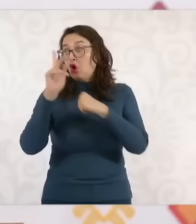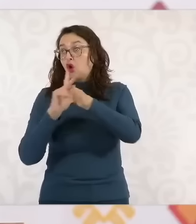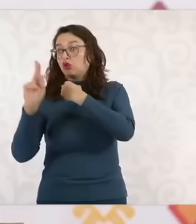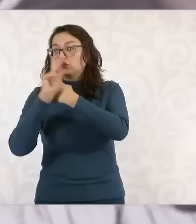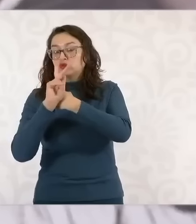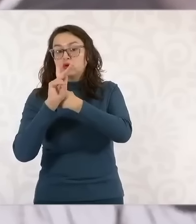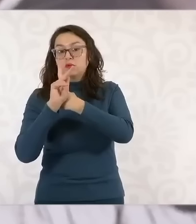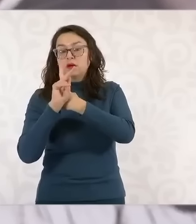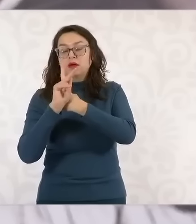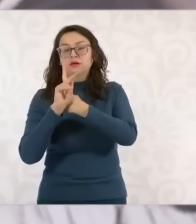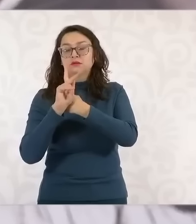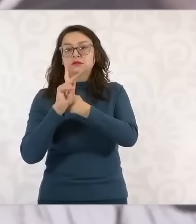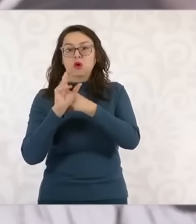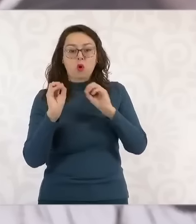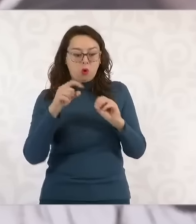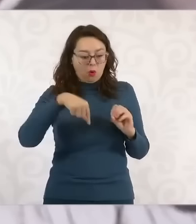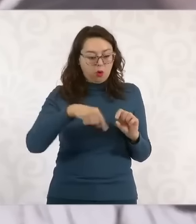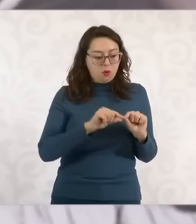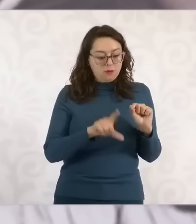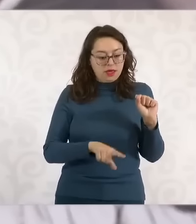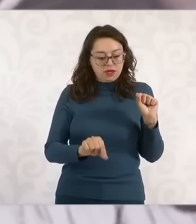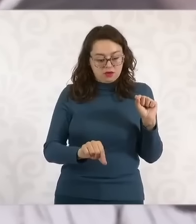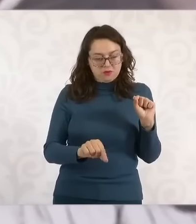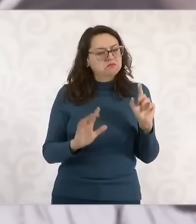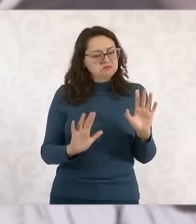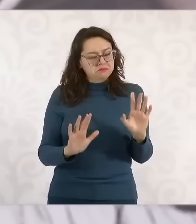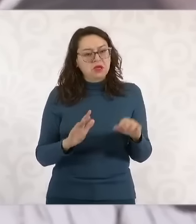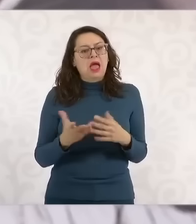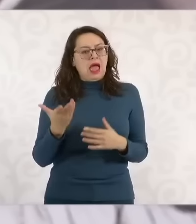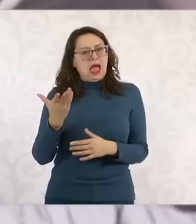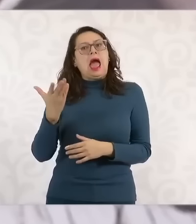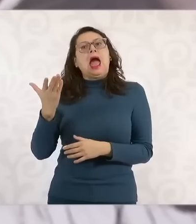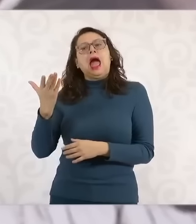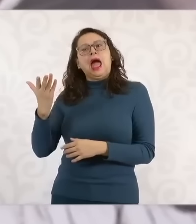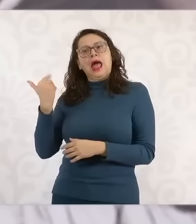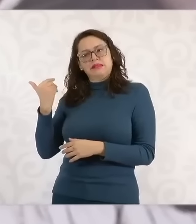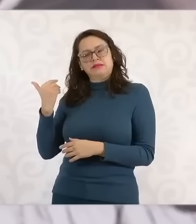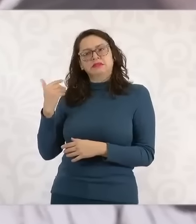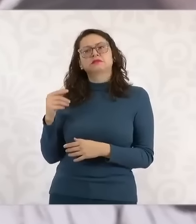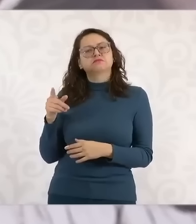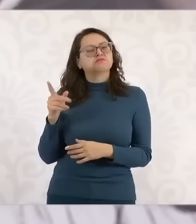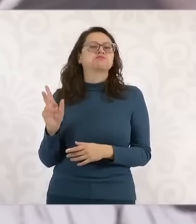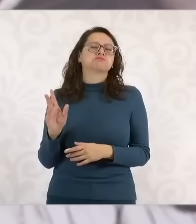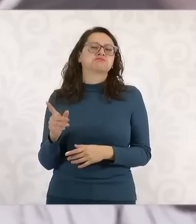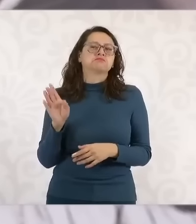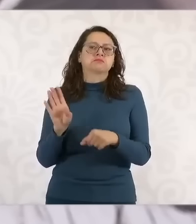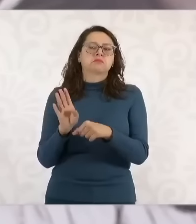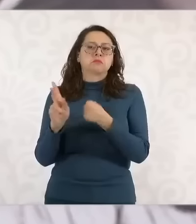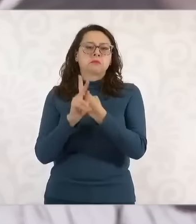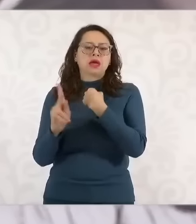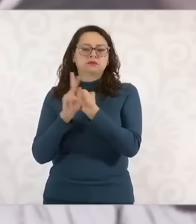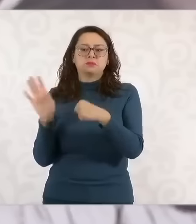nación más favorecida. La tasa de nación más favorecida promedio en ese tiempo era 2.5.